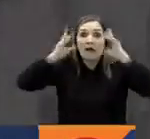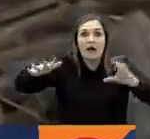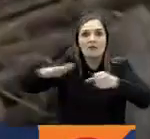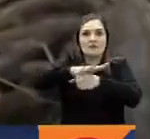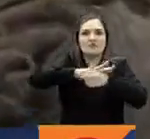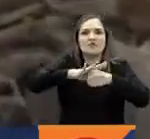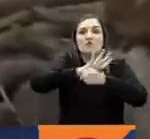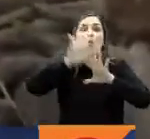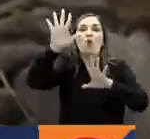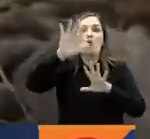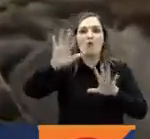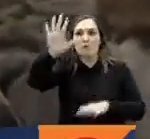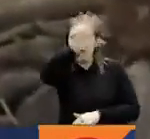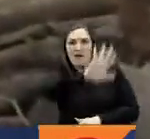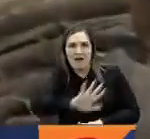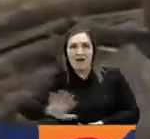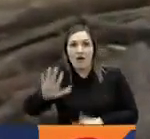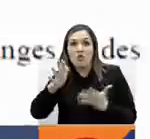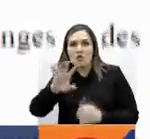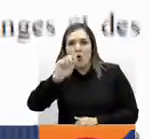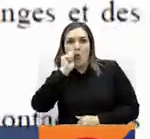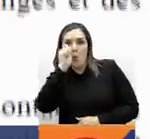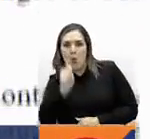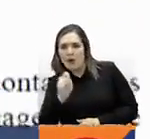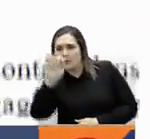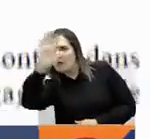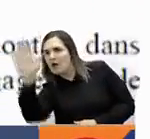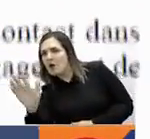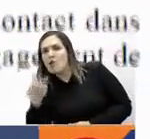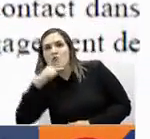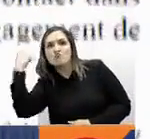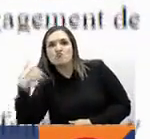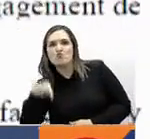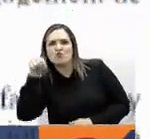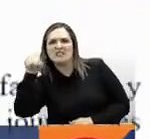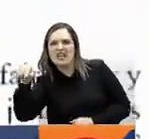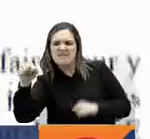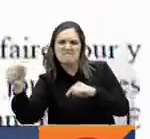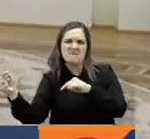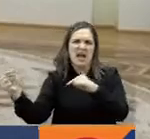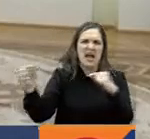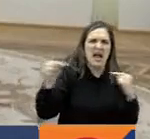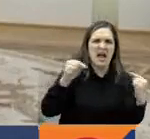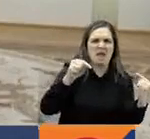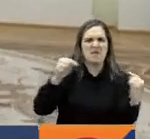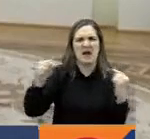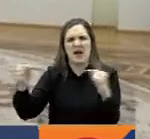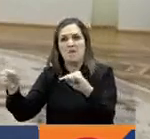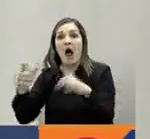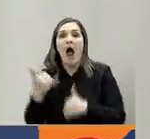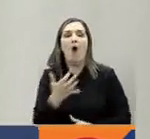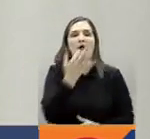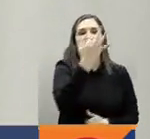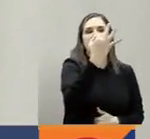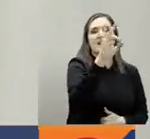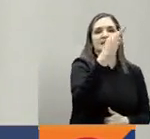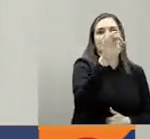CURSO CAPAZ DE SOLUCIONAR LA GRAVE GEOPOLíTICA DERIVADA DE LA POTENCIAL